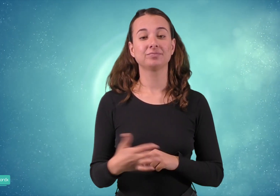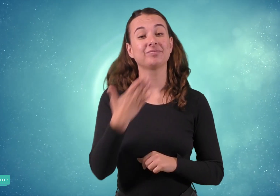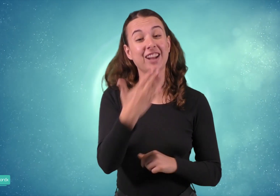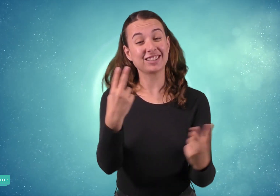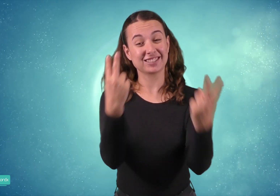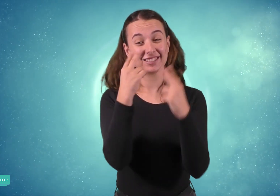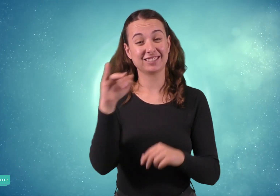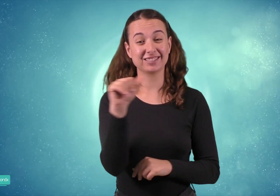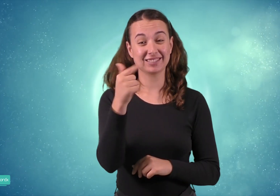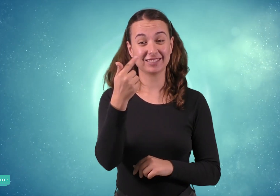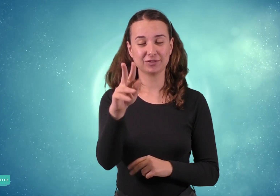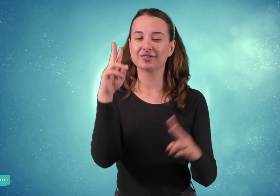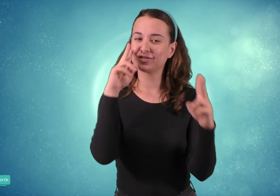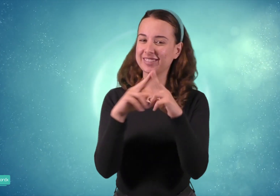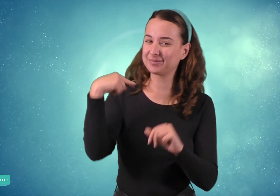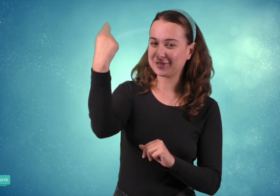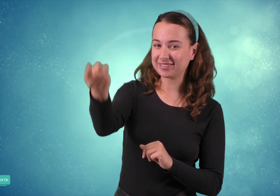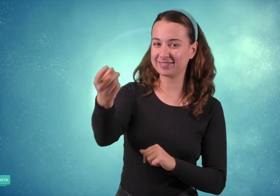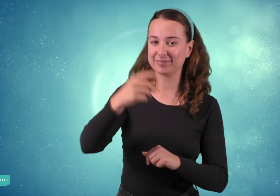Grazie per aver seguito IstV ed alla prossima puntata!